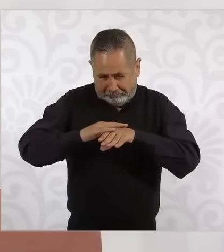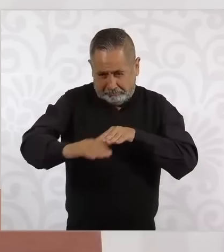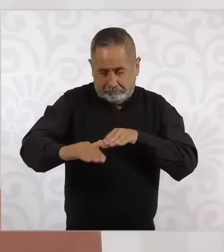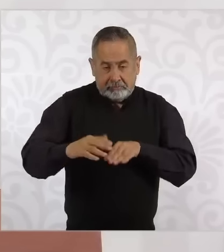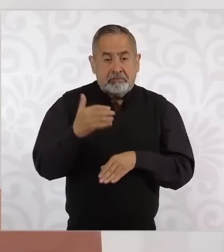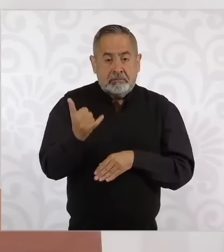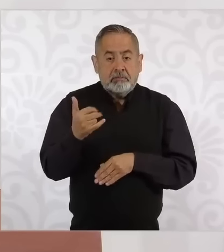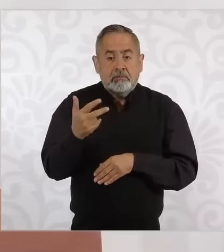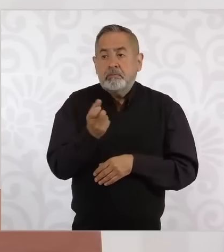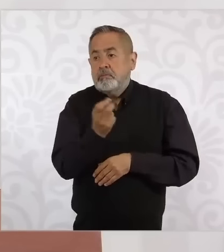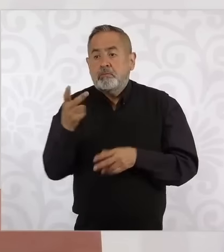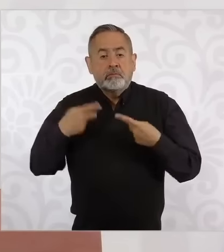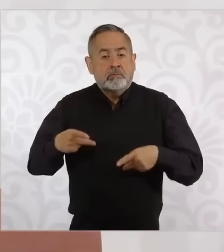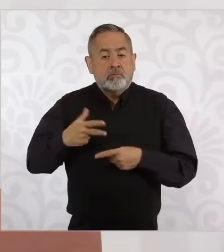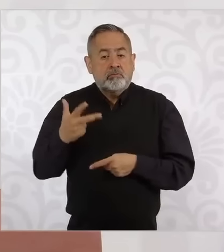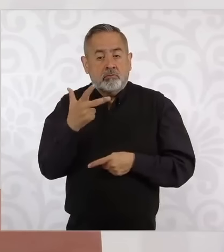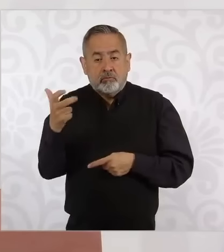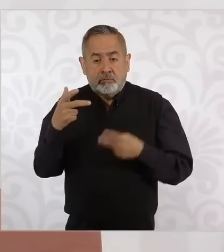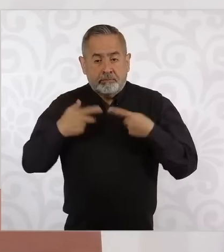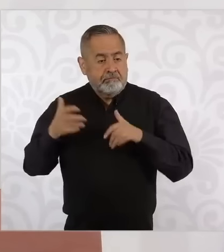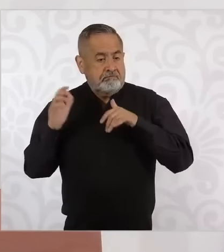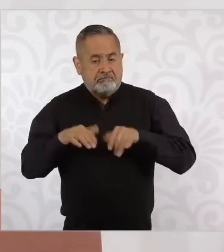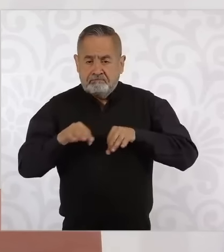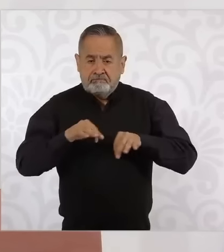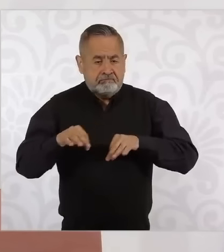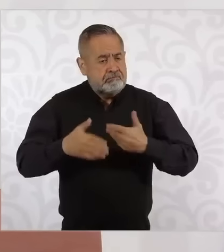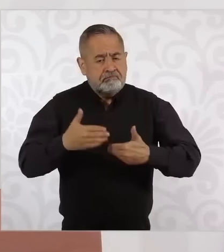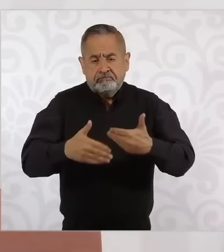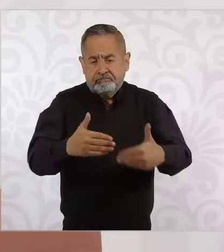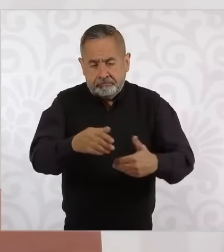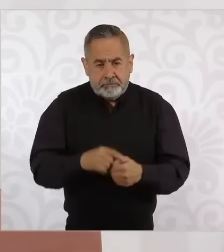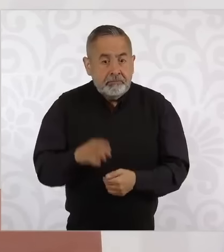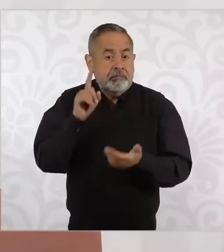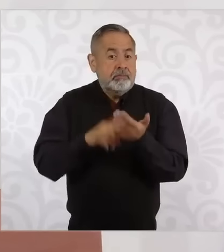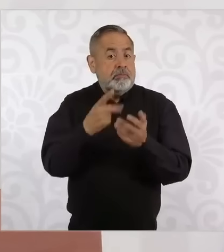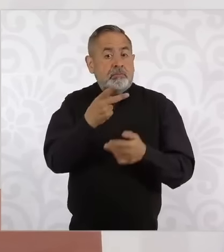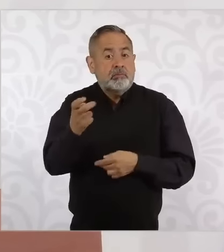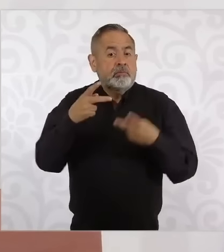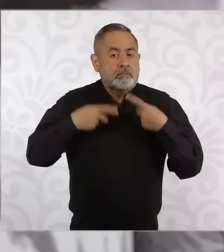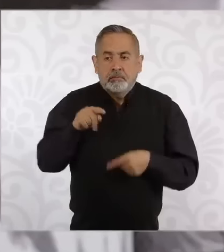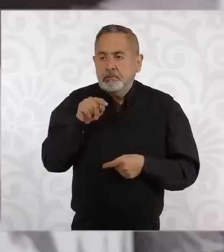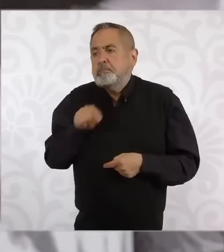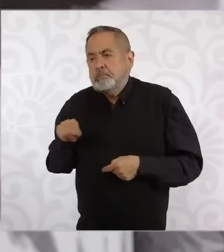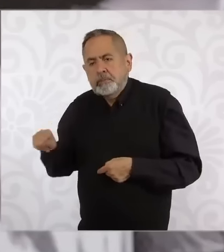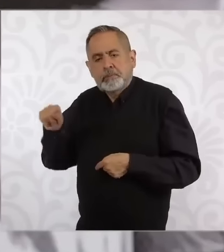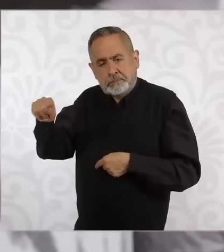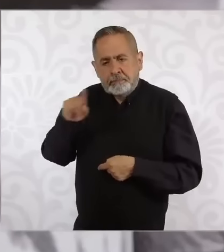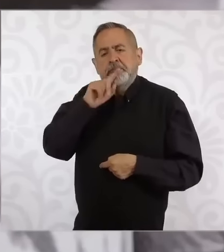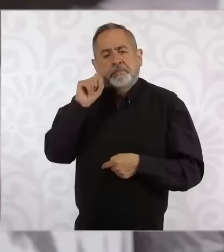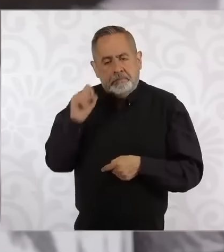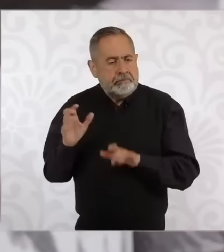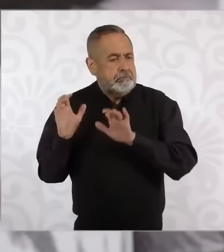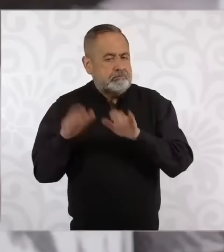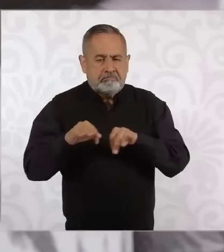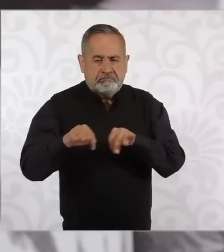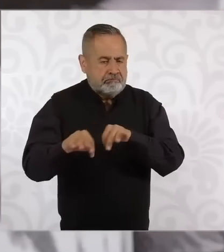empleos directos, 10000 indirectos. Eh, aquí la verdad es que tenemos eh un aforo muy amplio. Eh,